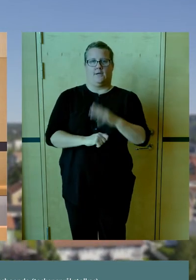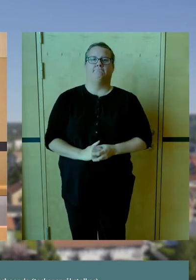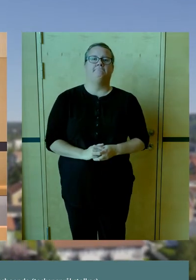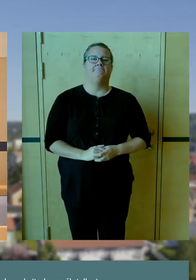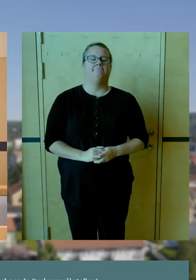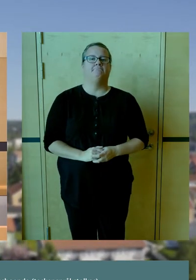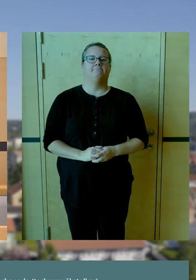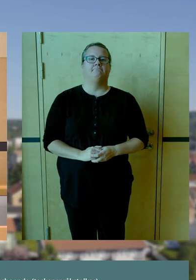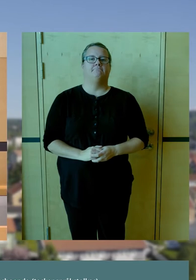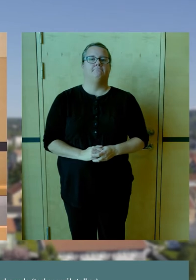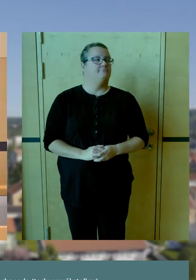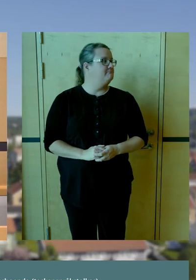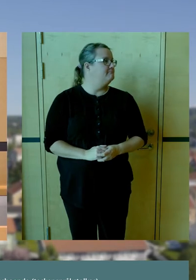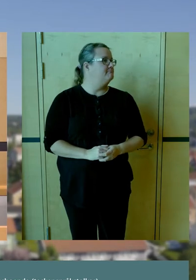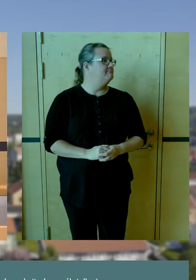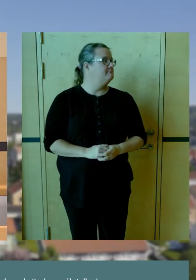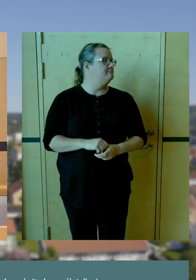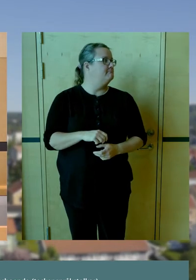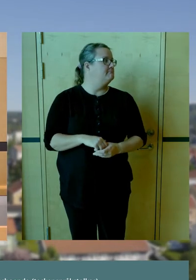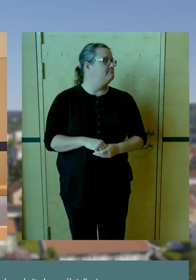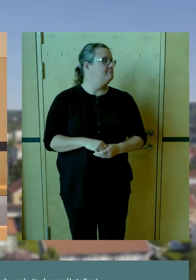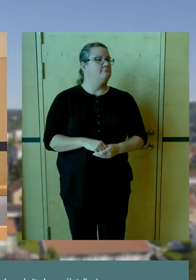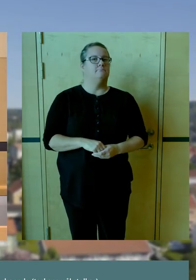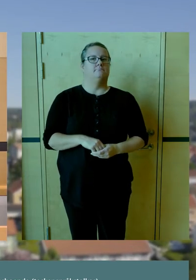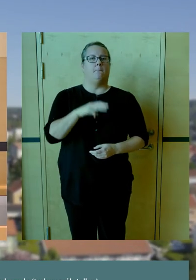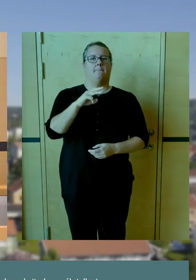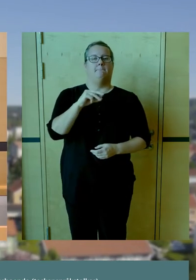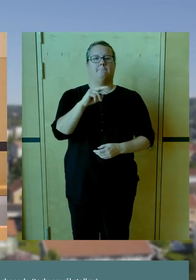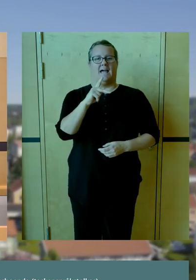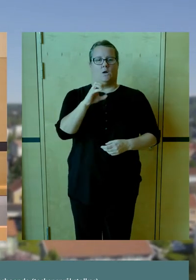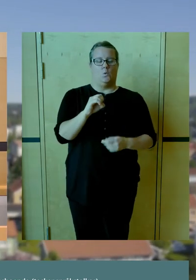Mark Adamsson Nej Servin ansade